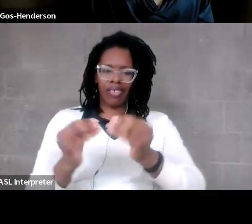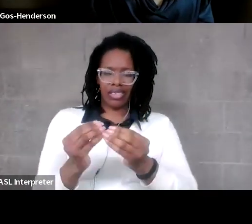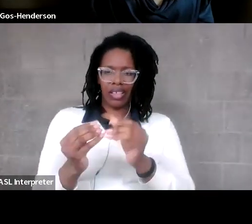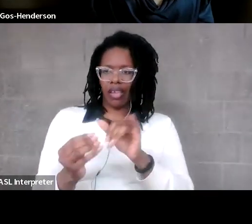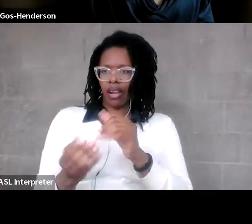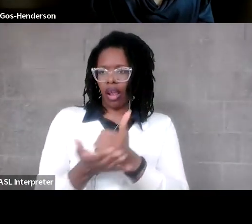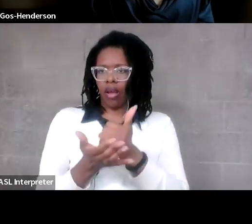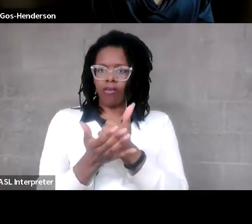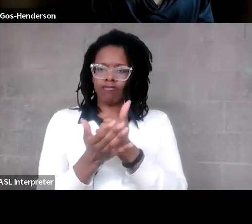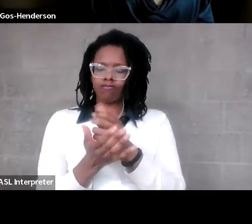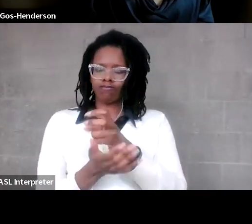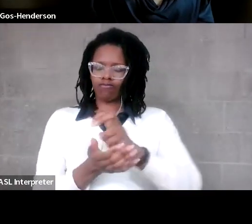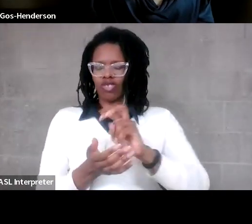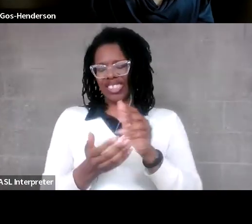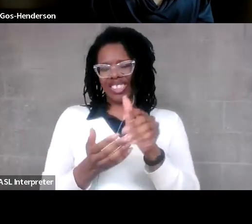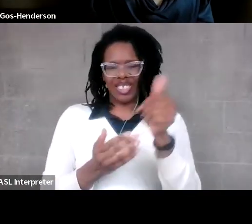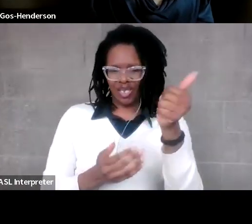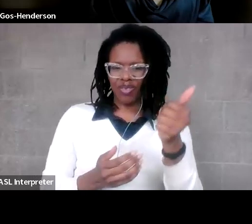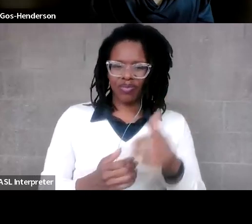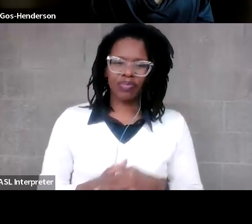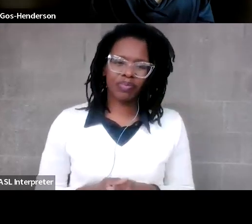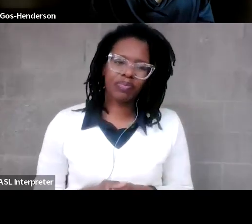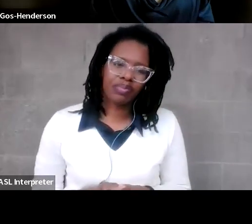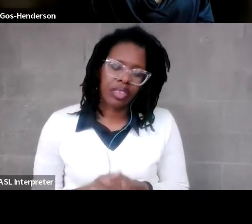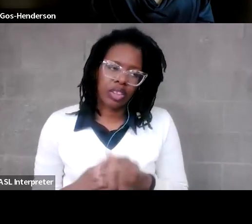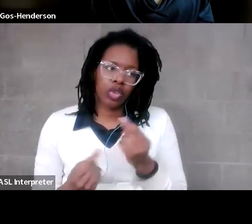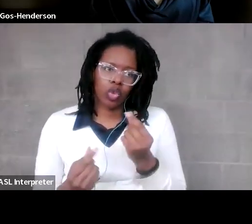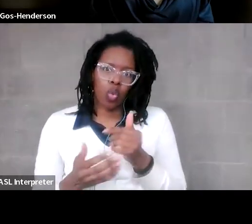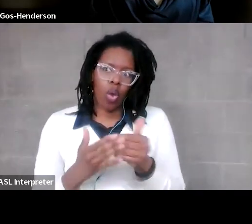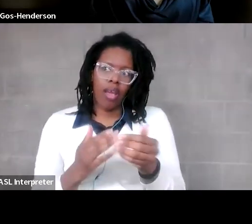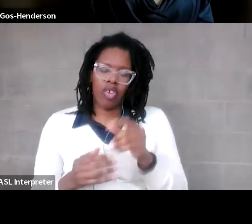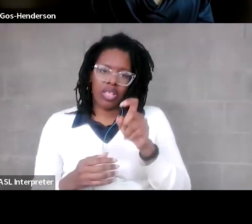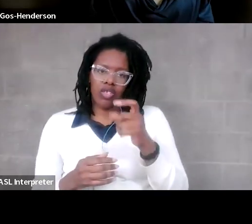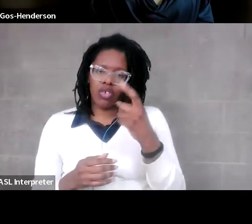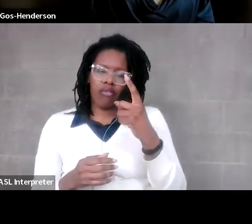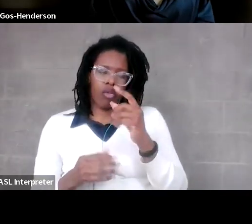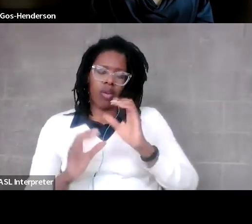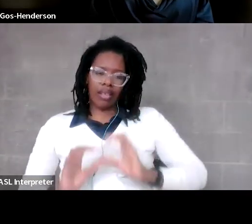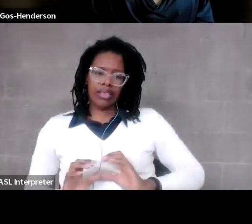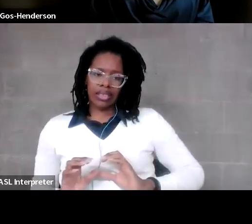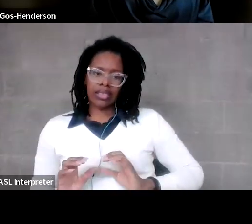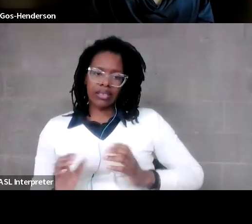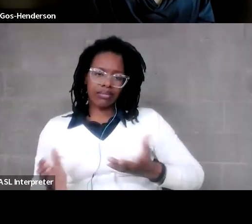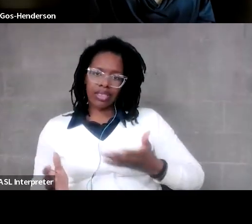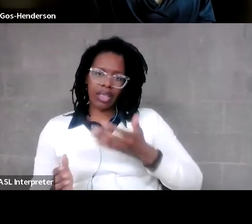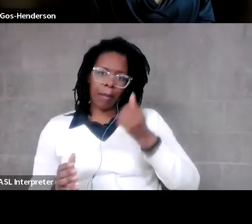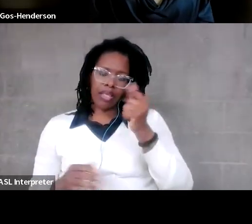a que sea una transición más fácil cuando se trate de hacer lo que tienes que hacer para tus clientes. Y ese es el mejor consejo que puedo darte.